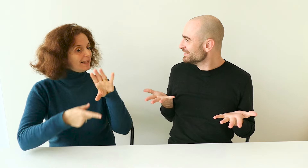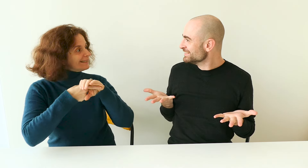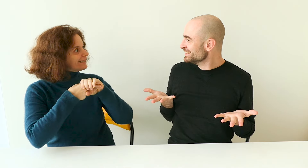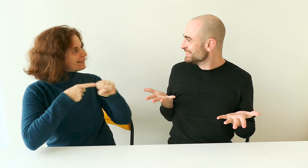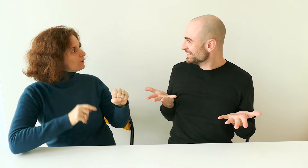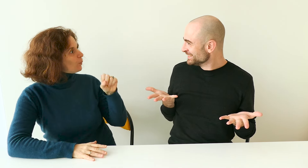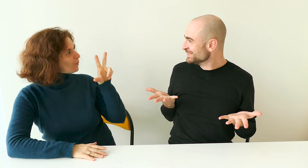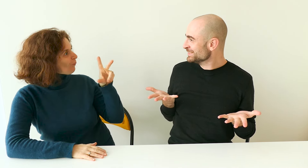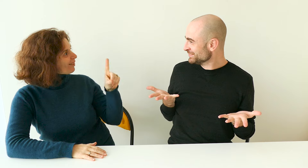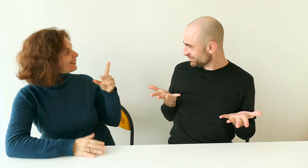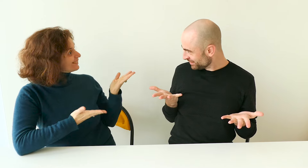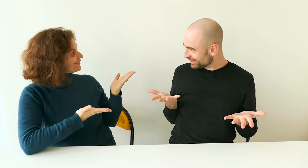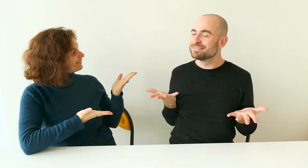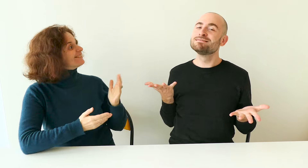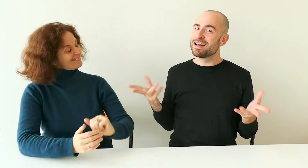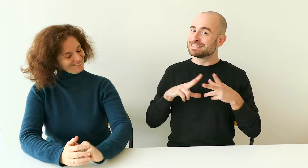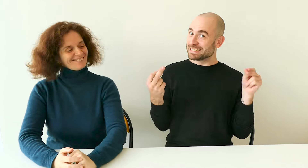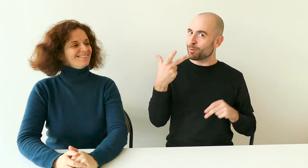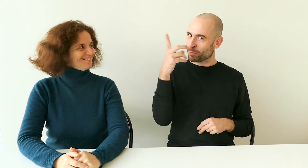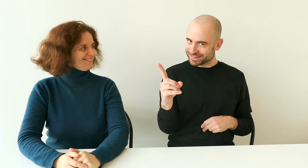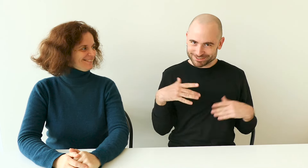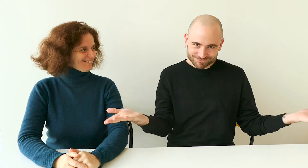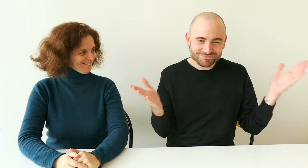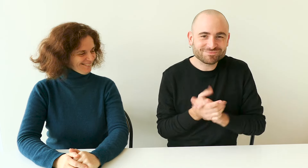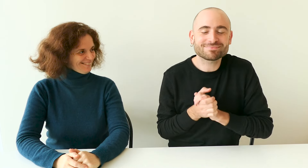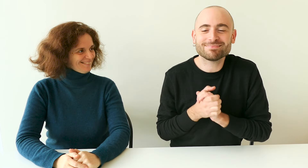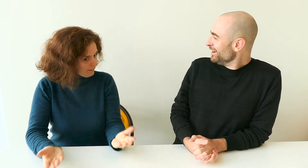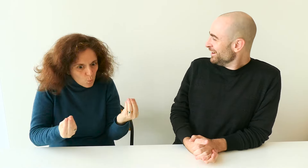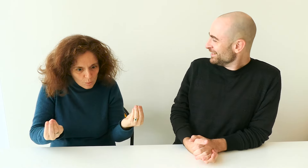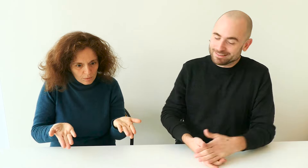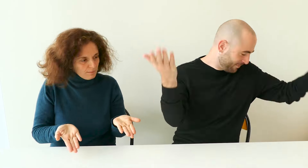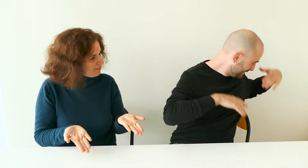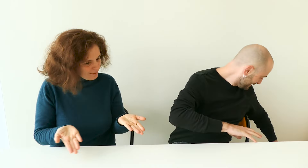Les stylos 3D, c'est ça ? Oui, les stylos 3D ! Ils sont où alors ?